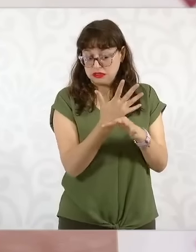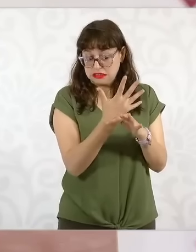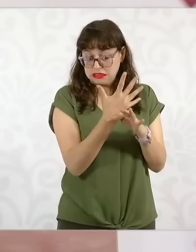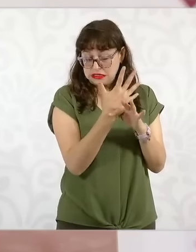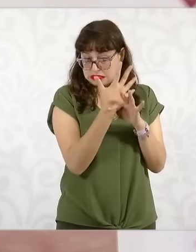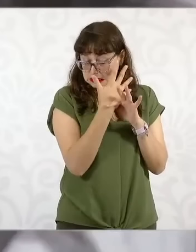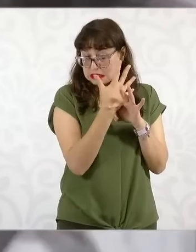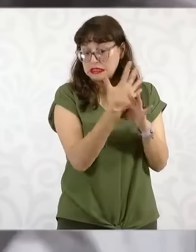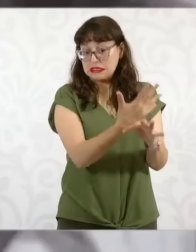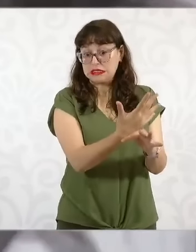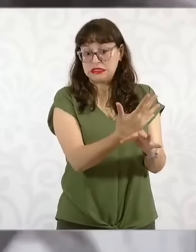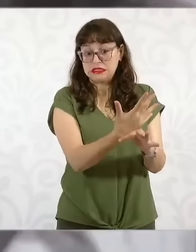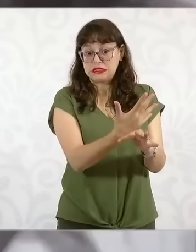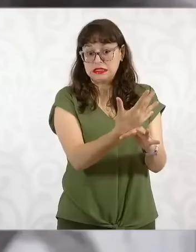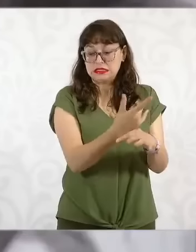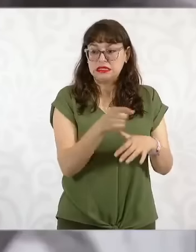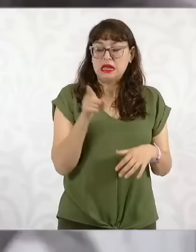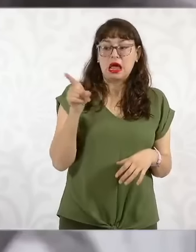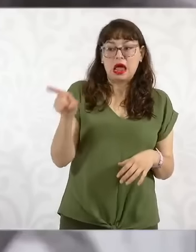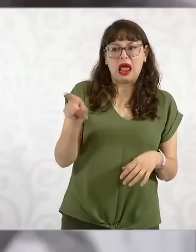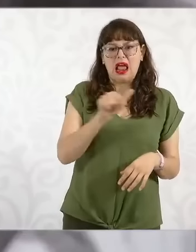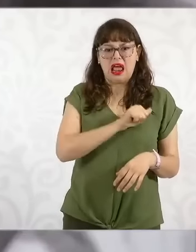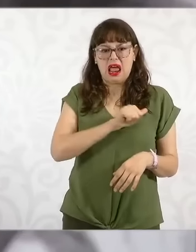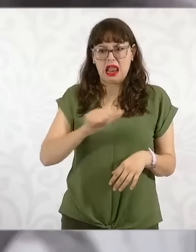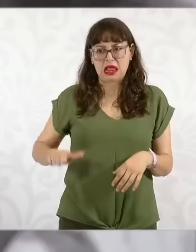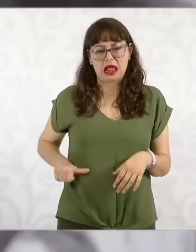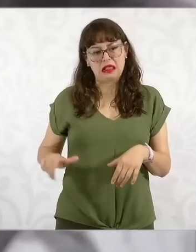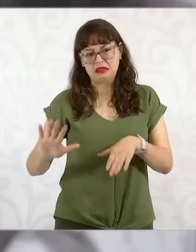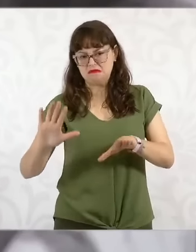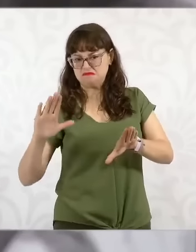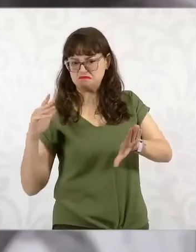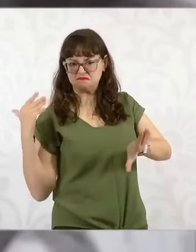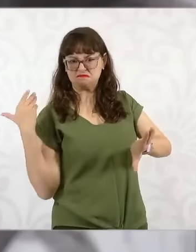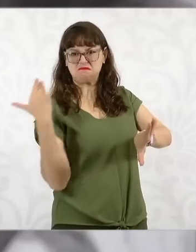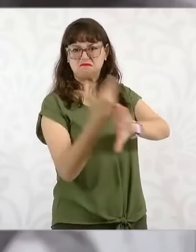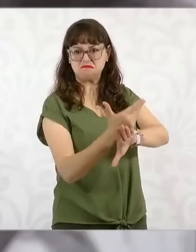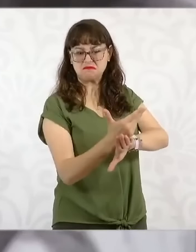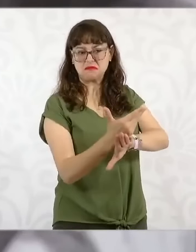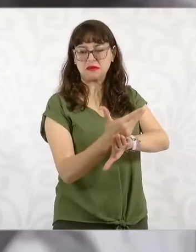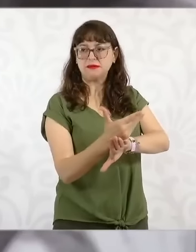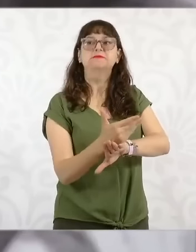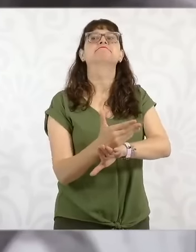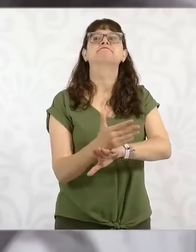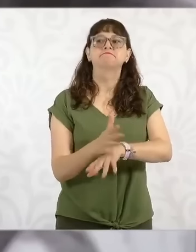algunos detenidos, una provocación del presidente municipal hacia el grupo criminal.